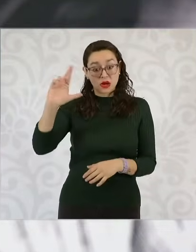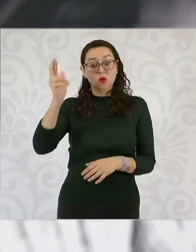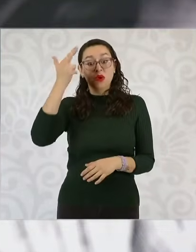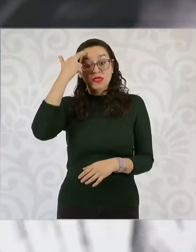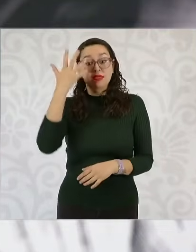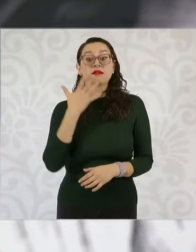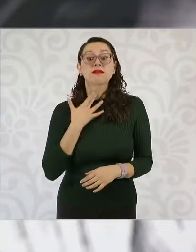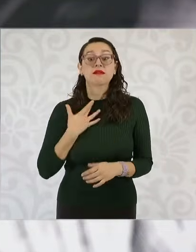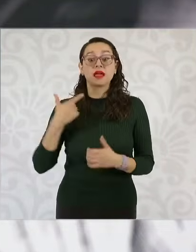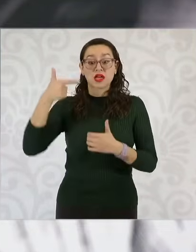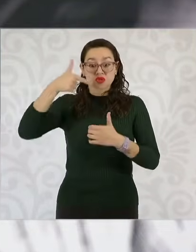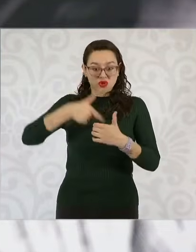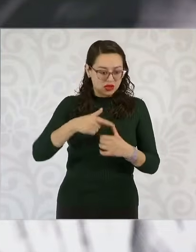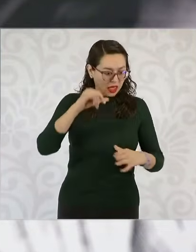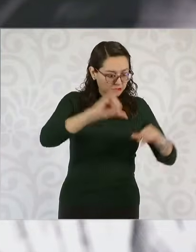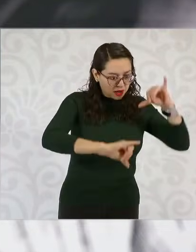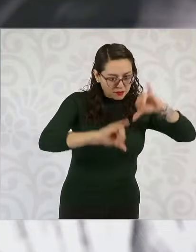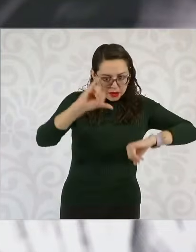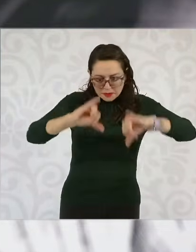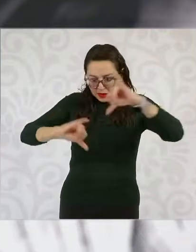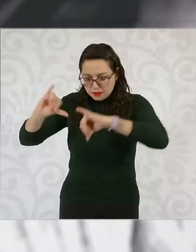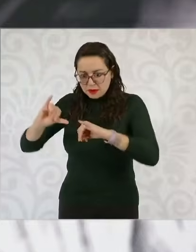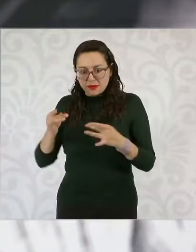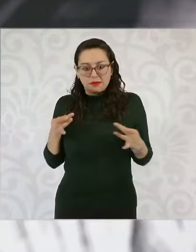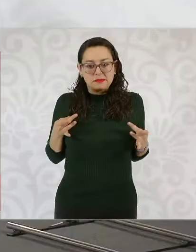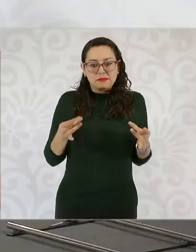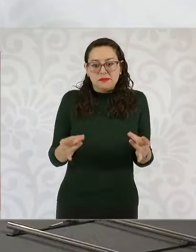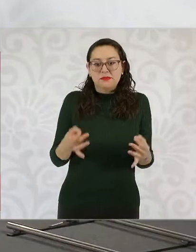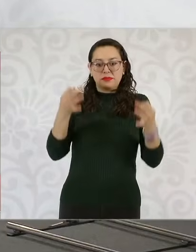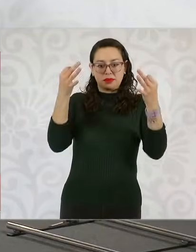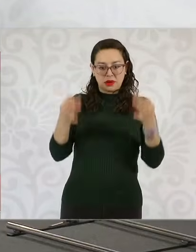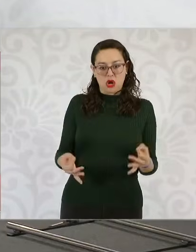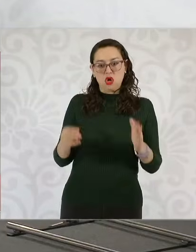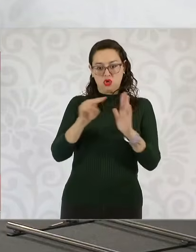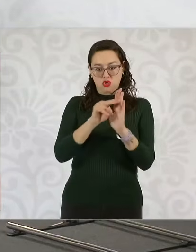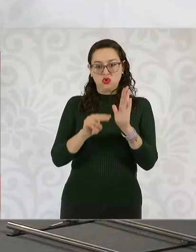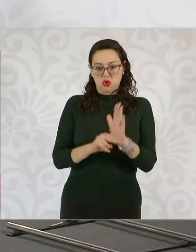de hidrocarburos para que tengan la calidad adecuada y cumplan las normas también vamos